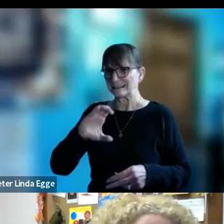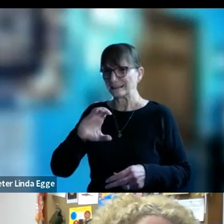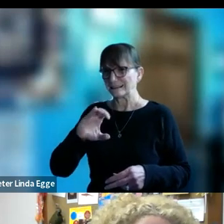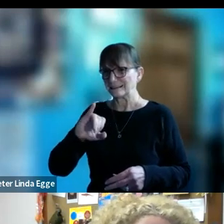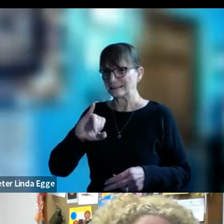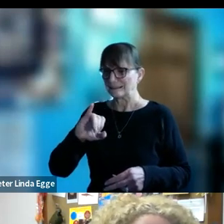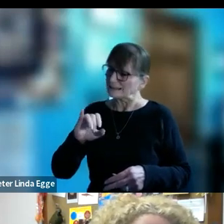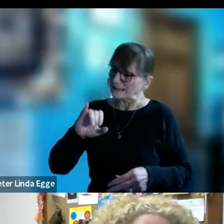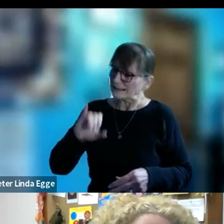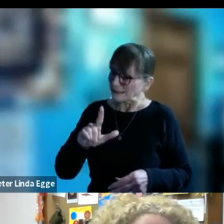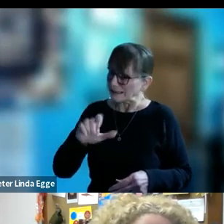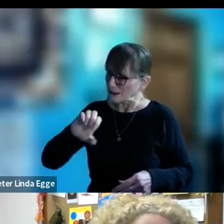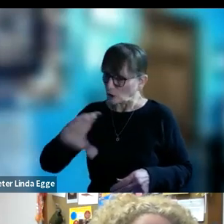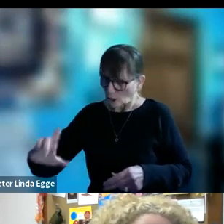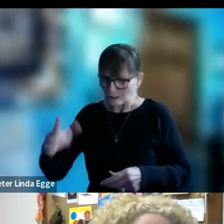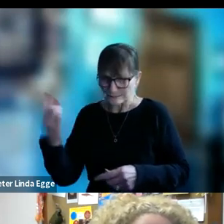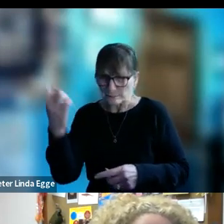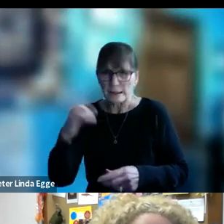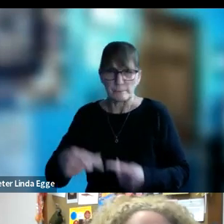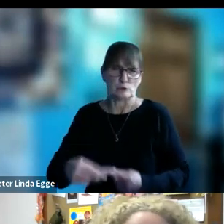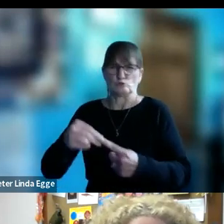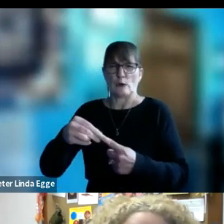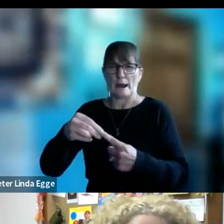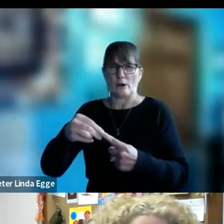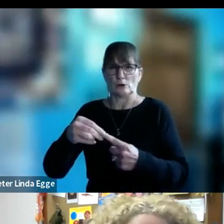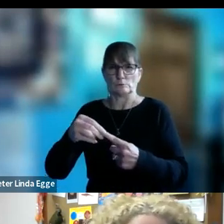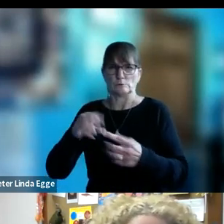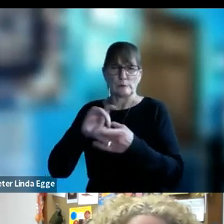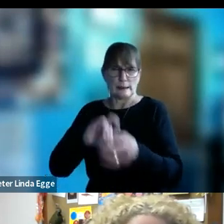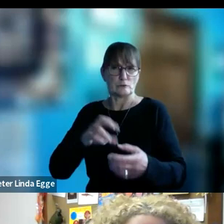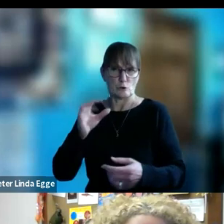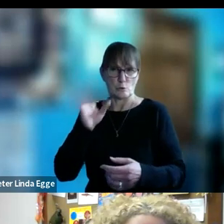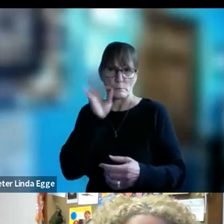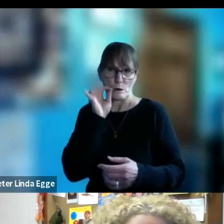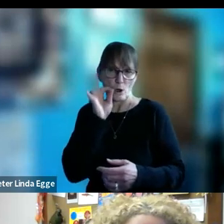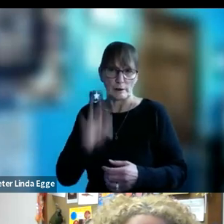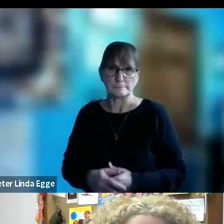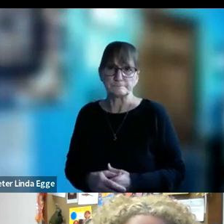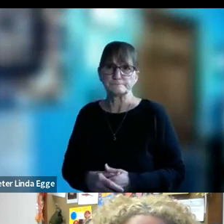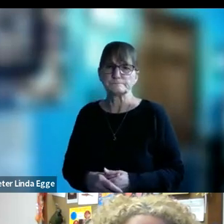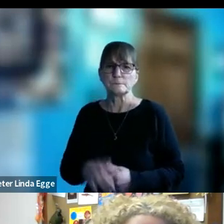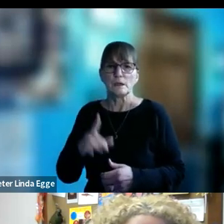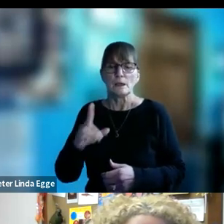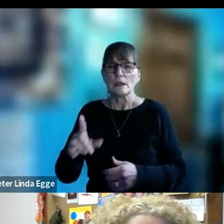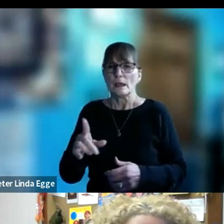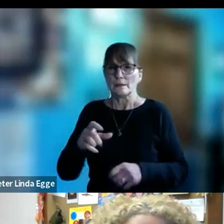Es bastante raro por lo que tengo entendido. De acuerdo, sí, en el tiempo que nos queda...